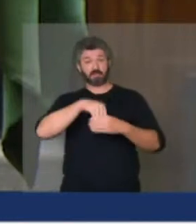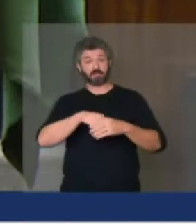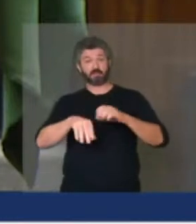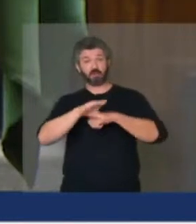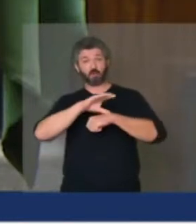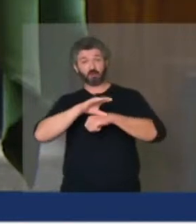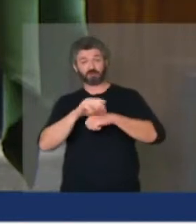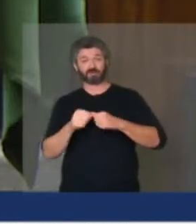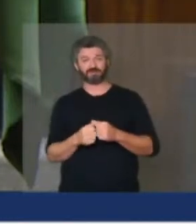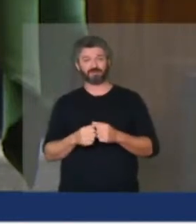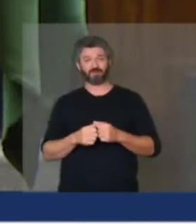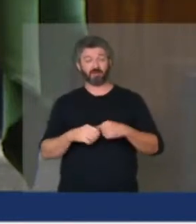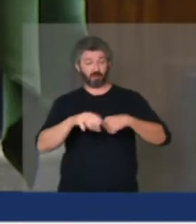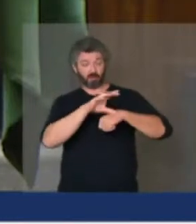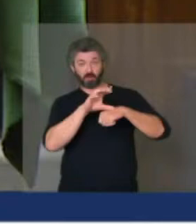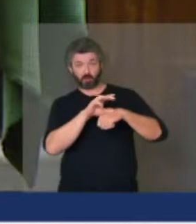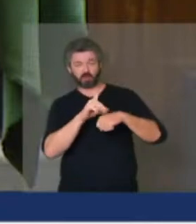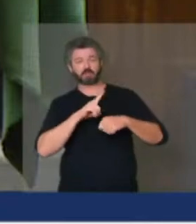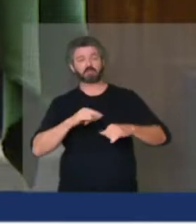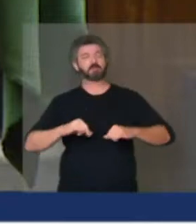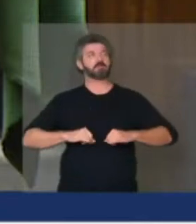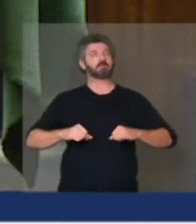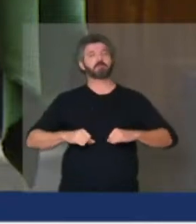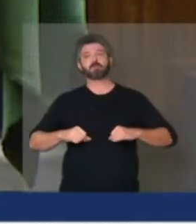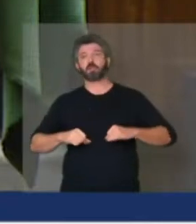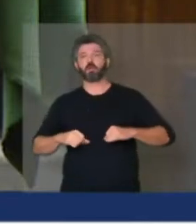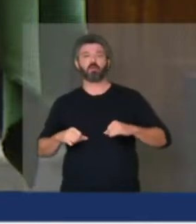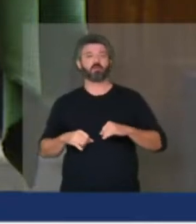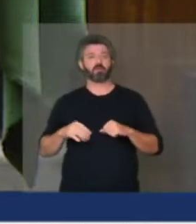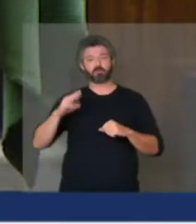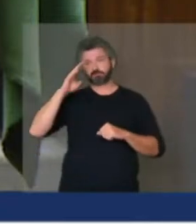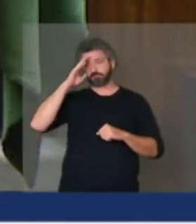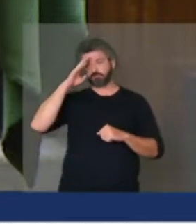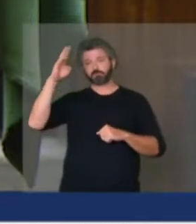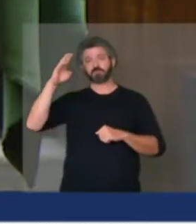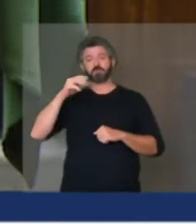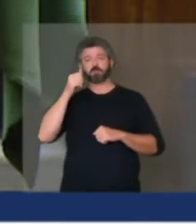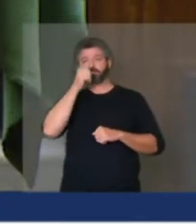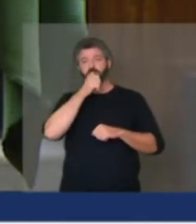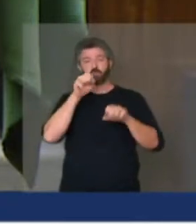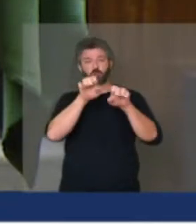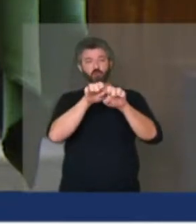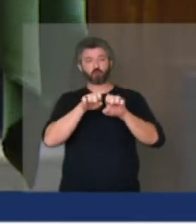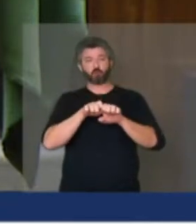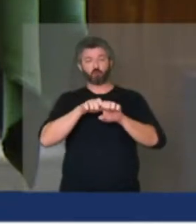CONSTITUIÇÃO. ESTÁ SOFRENDO O SEU MAIS PROFUNDO E ESTRUTURANTE GOLPE COM A PEC 32 COMO DISSE BEM O DEPUTADO PEDRO UCZAI NÃO É A LÓGICA